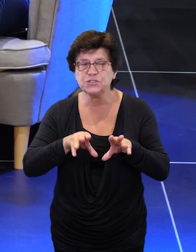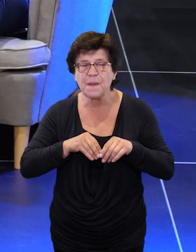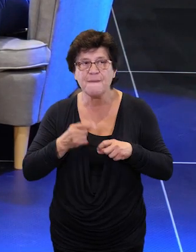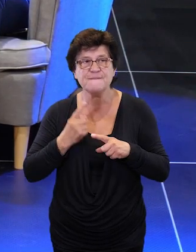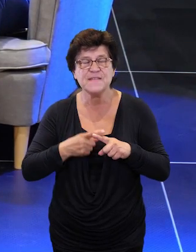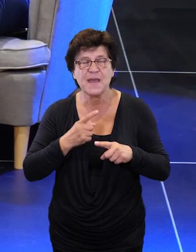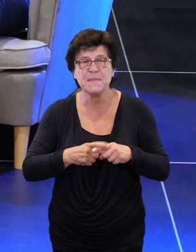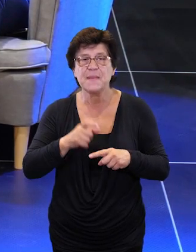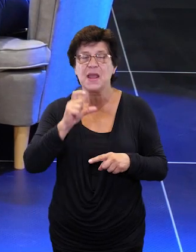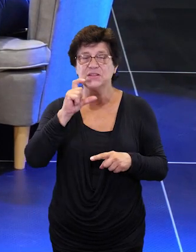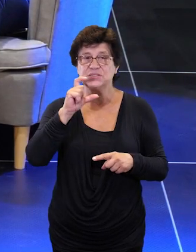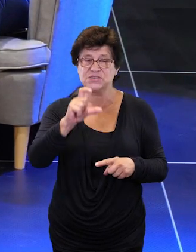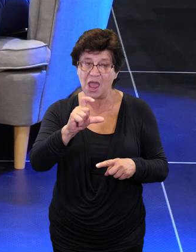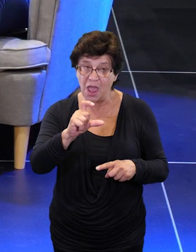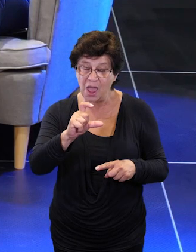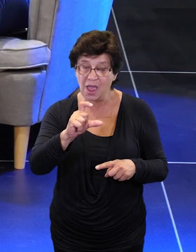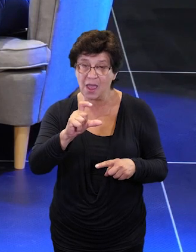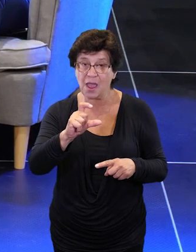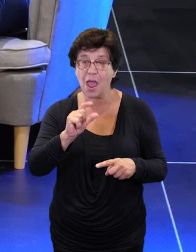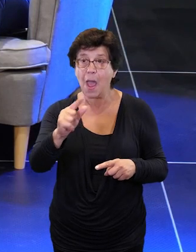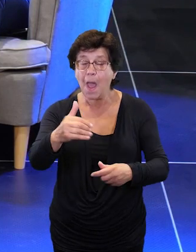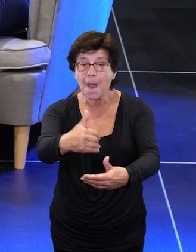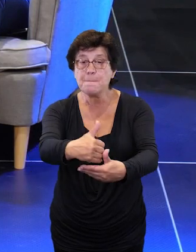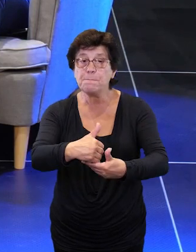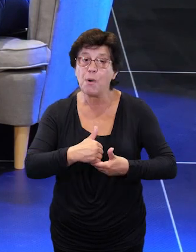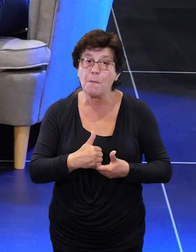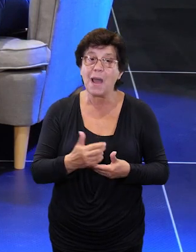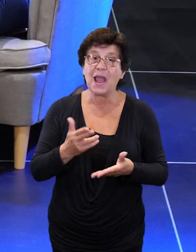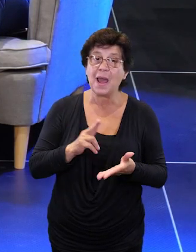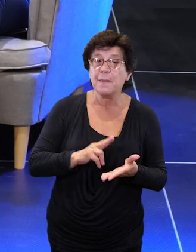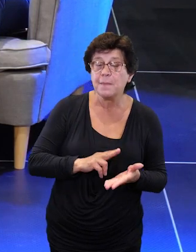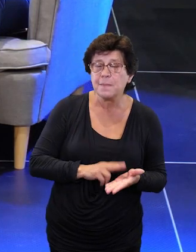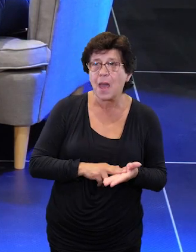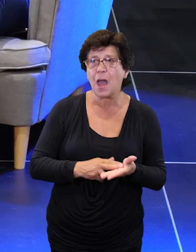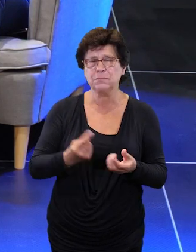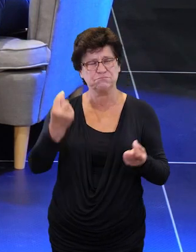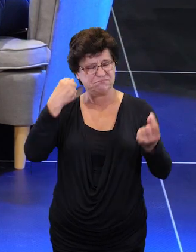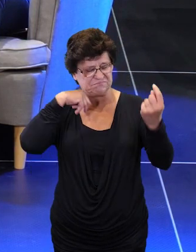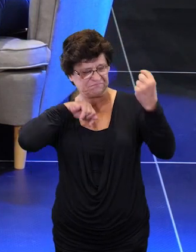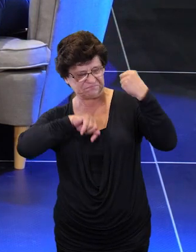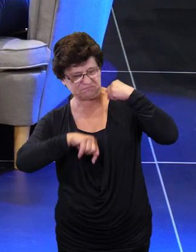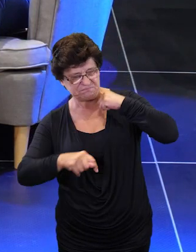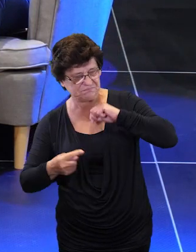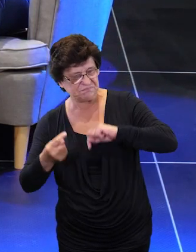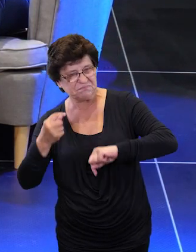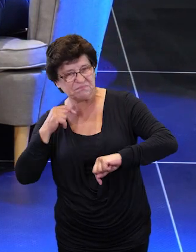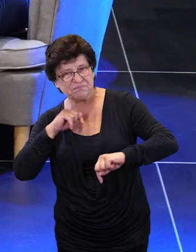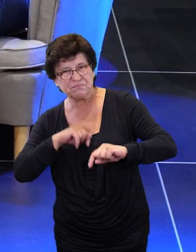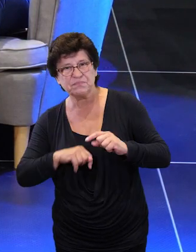która miała pomagać na bardzo wiele dolegliwości, tudzież schorzeń.